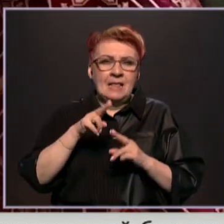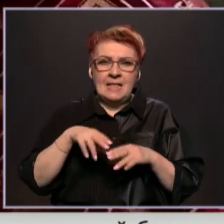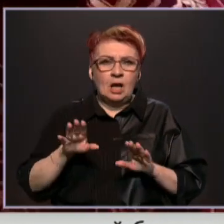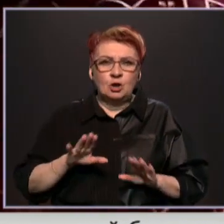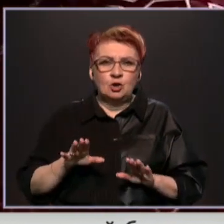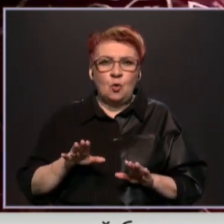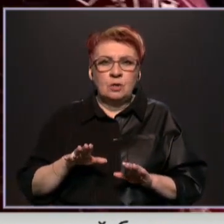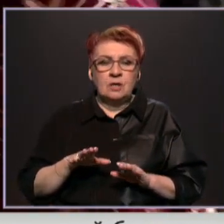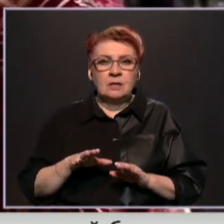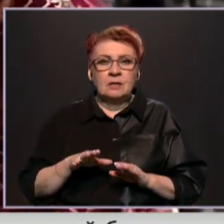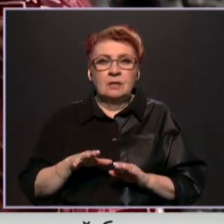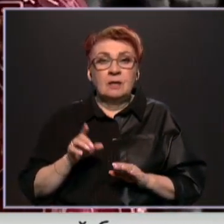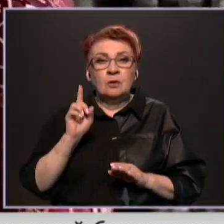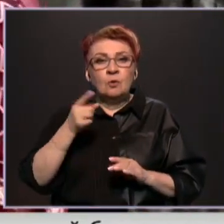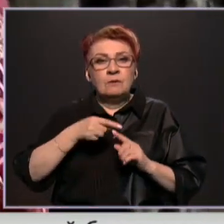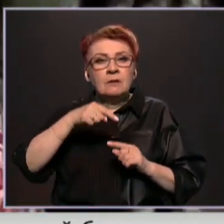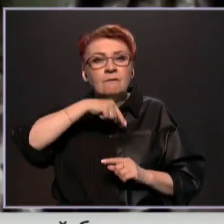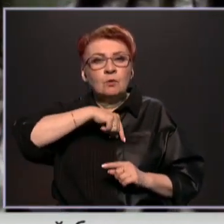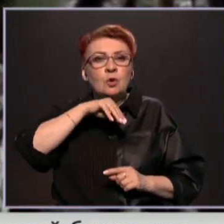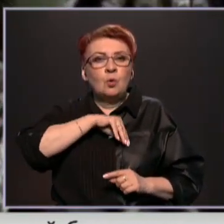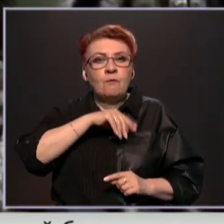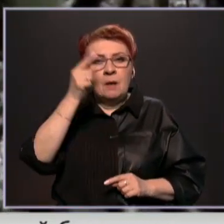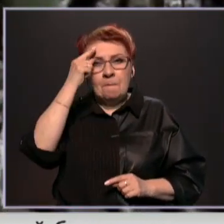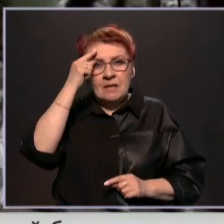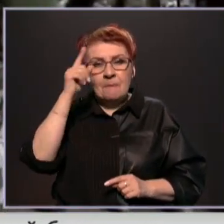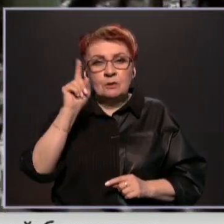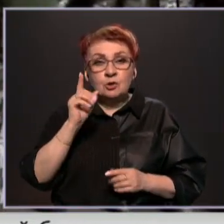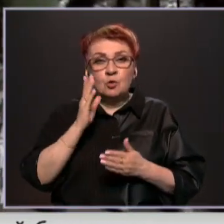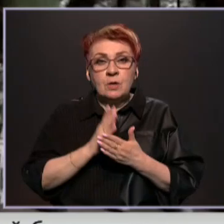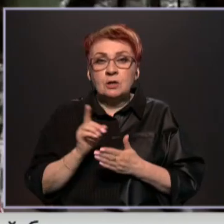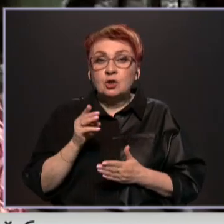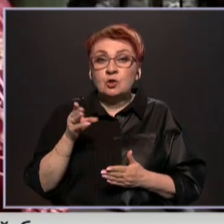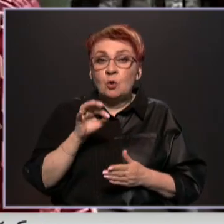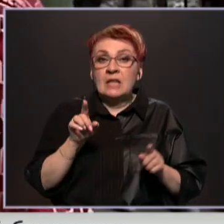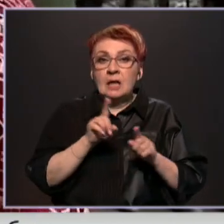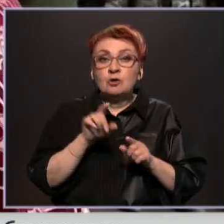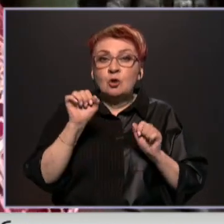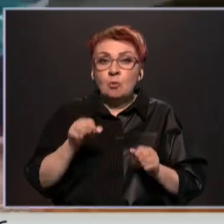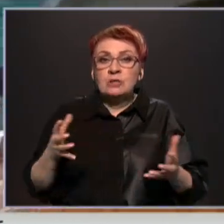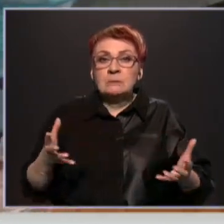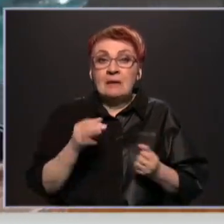Но вот это внутренняя духовное понимание того что есть что-то такое что может спасти и помочь и вот